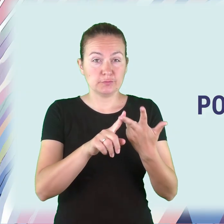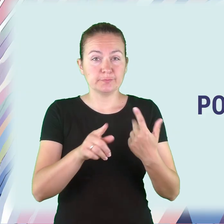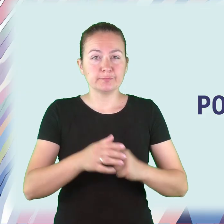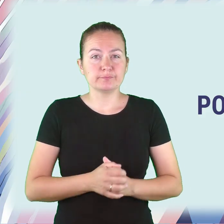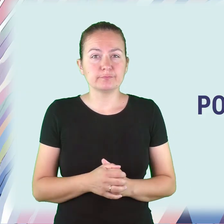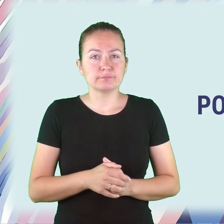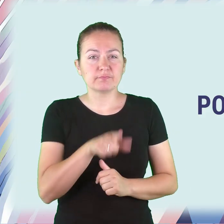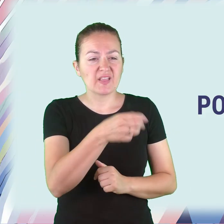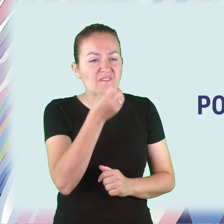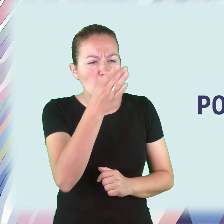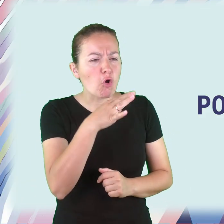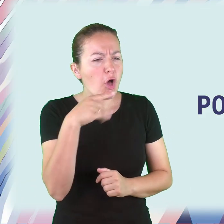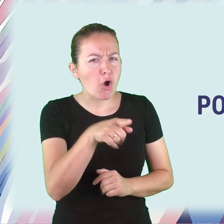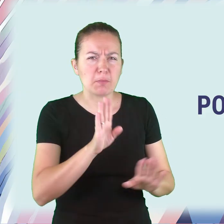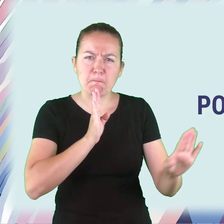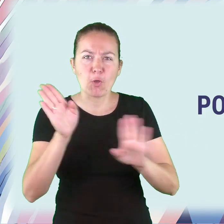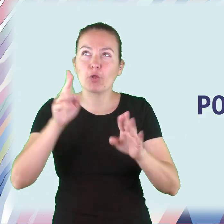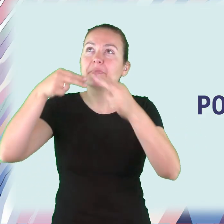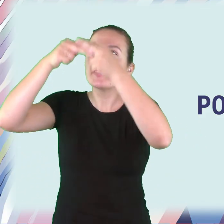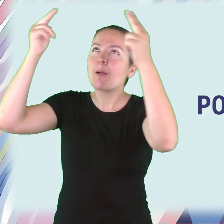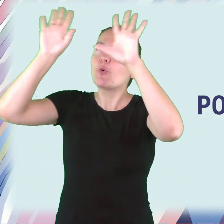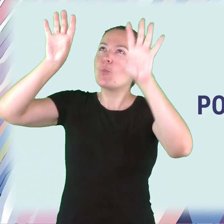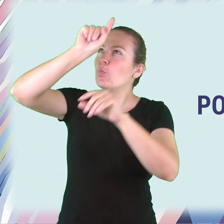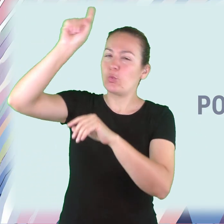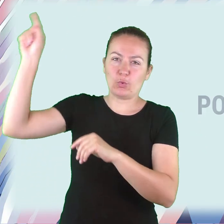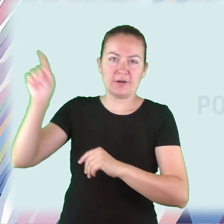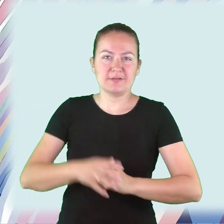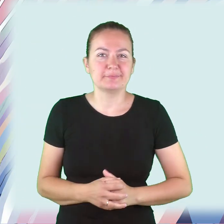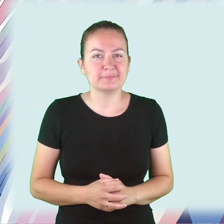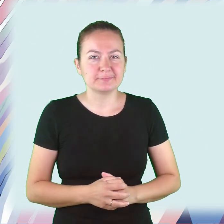3. Te kwiaty mają taki kolor, jak chmury na niebie.